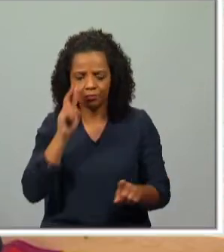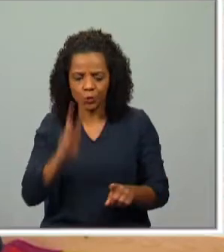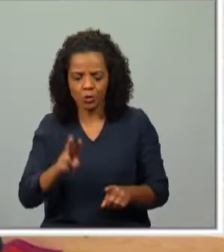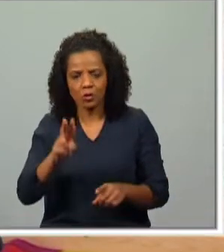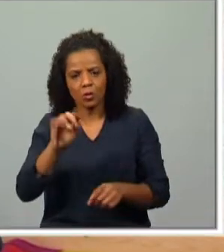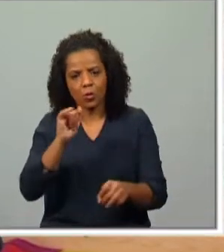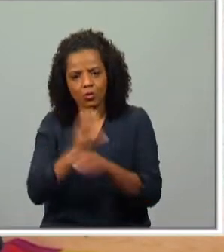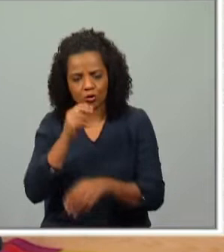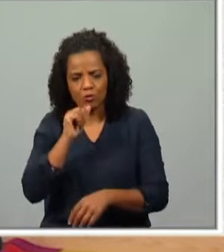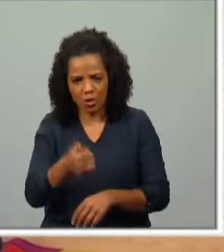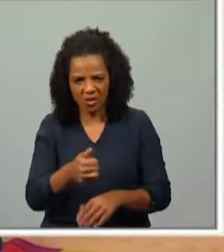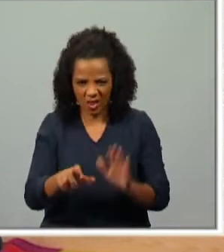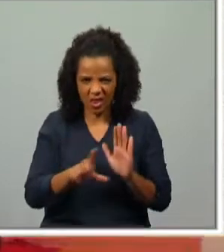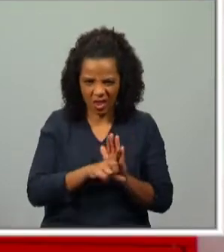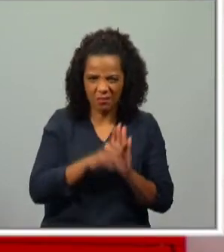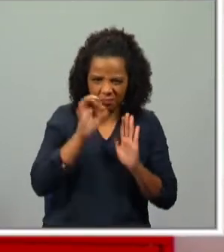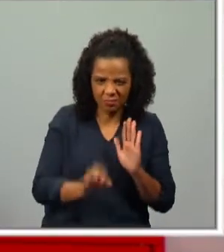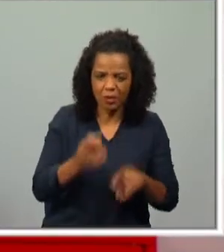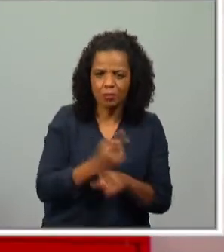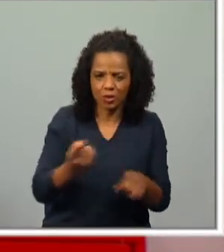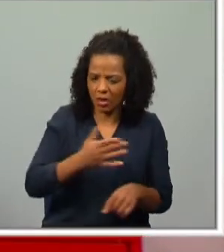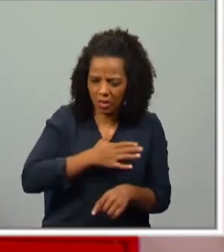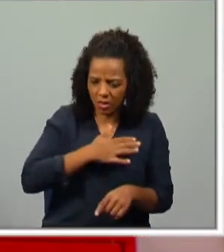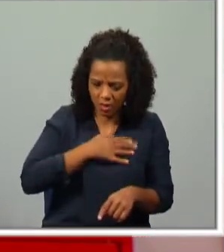achas que é mesmo porque elas não queriam ver-me acompanhar a morrer se 你認為這真的是因為他們不他們想看到我陪我去死如果